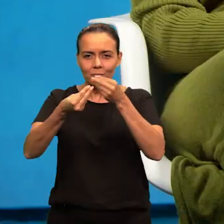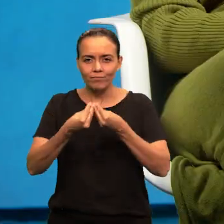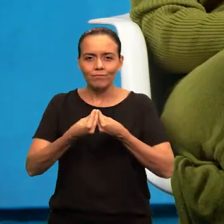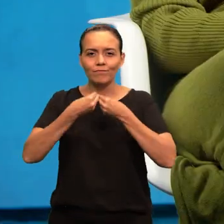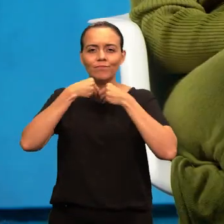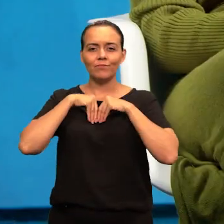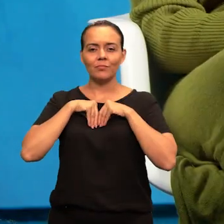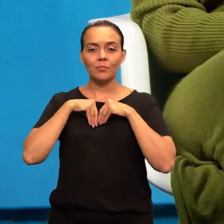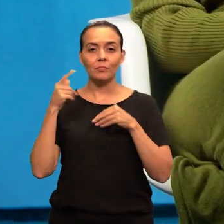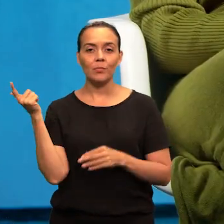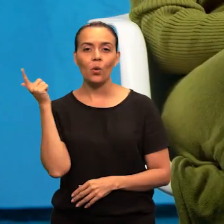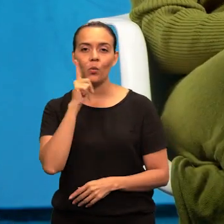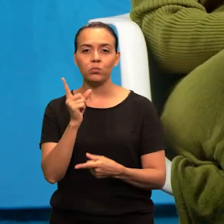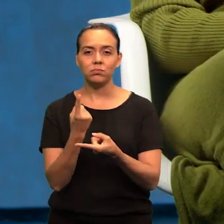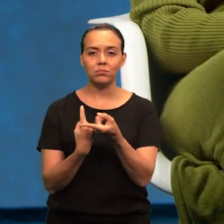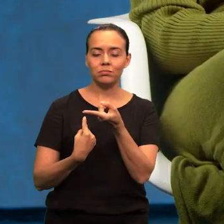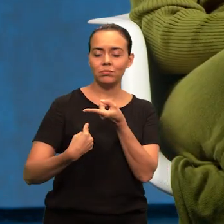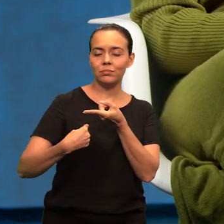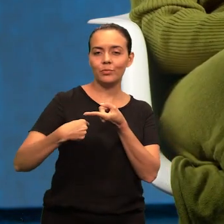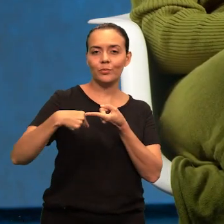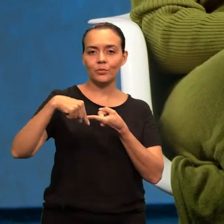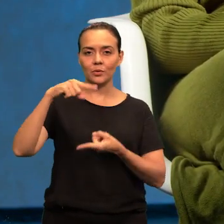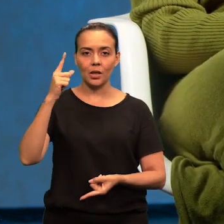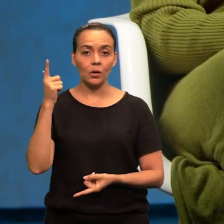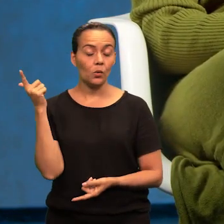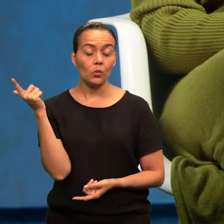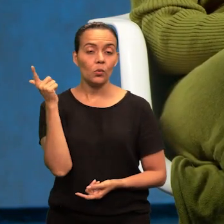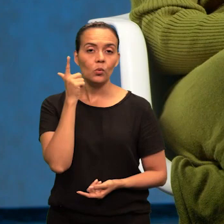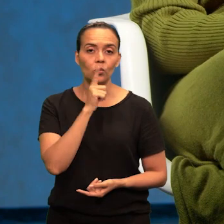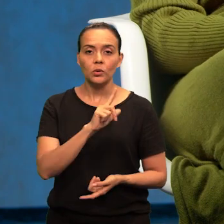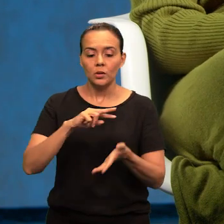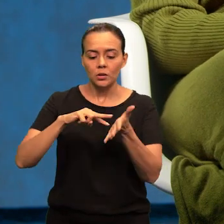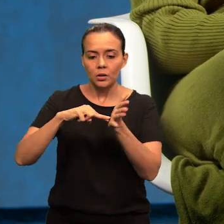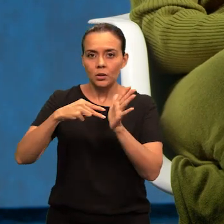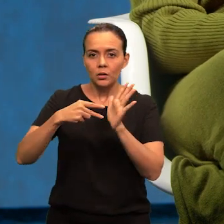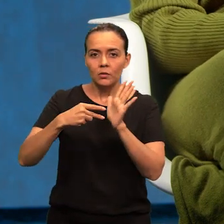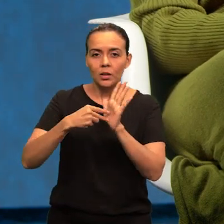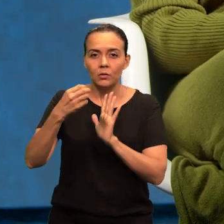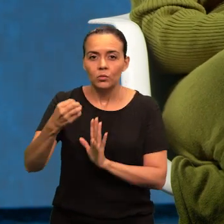Para a gente poder transformar e construir camadas outras de significação,